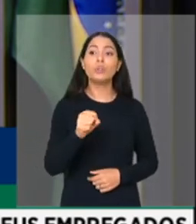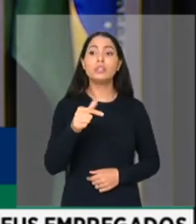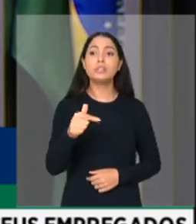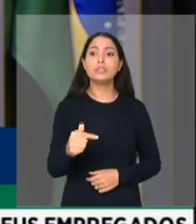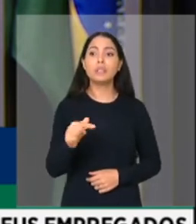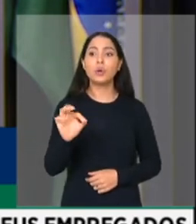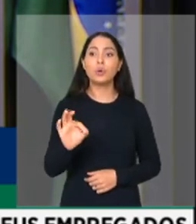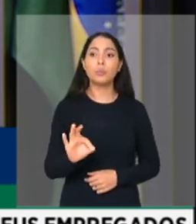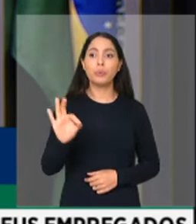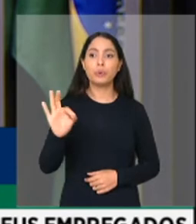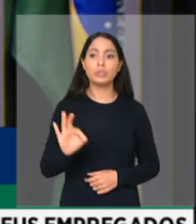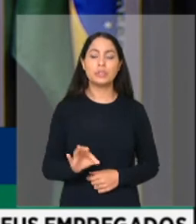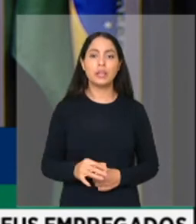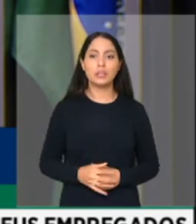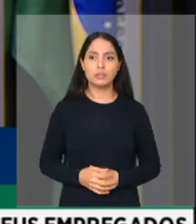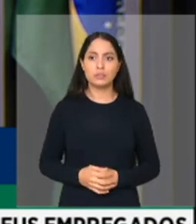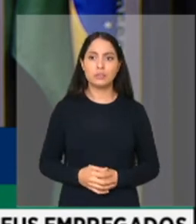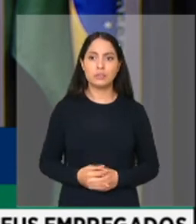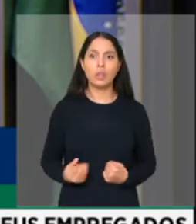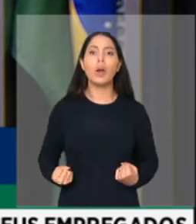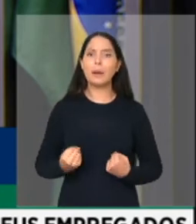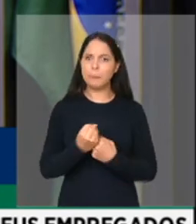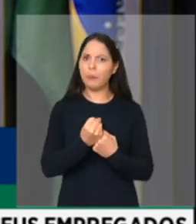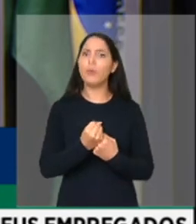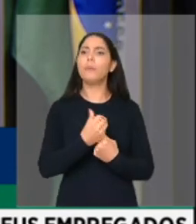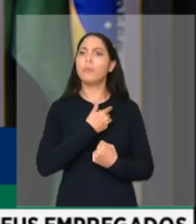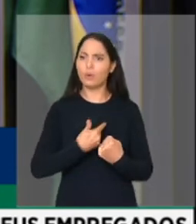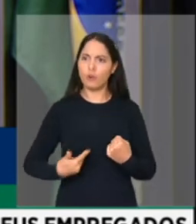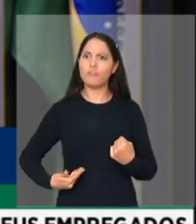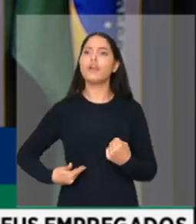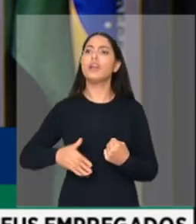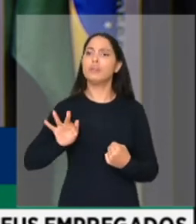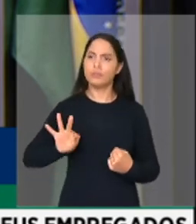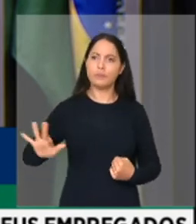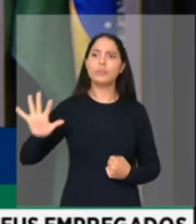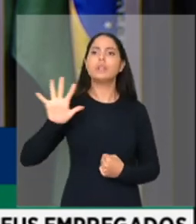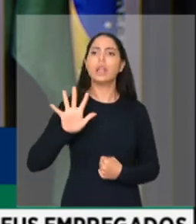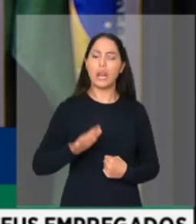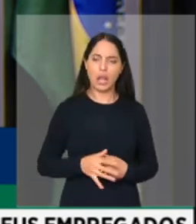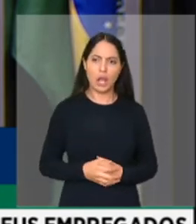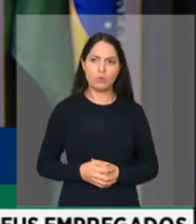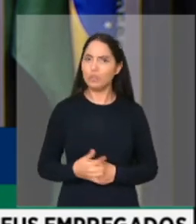87% DOS SEUS VOTOS, DEU EM FAVOR DO GOVERNO, OS PROJETOS DO GOVERNO. E NÃO SOU DA BASE DO GOVERNO, SOU DE UM PARTIDO